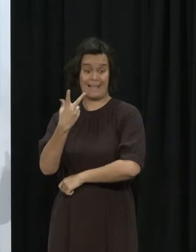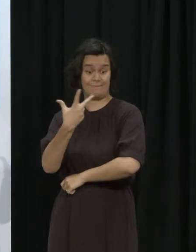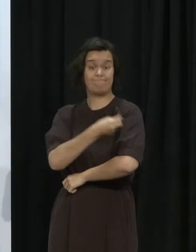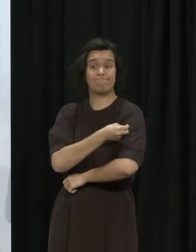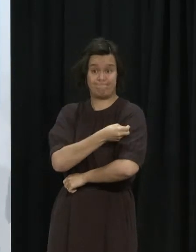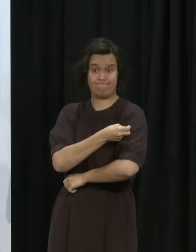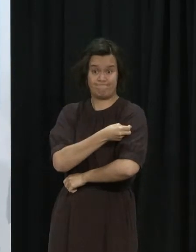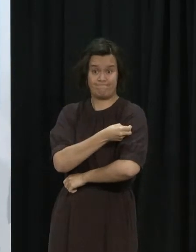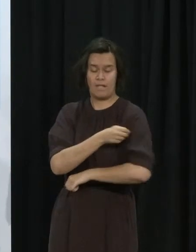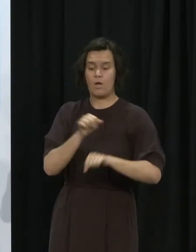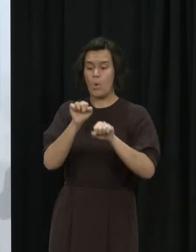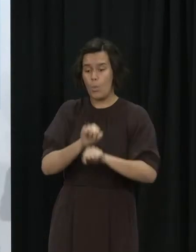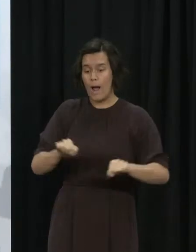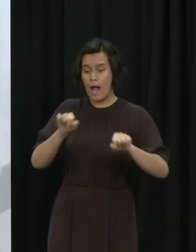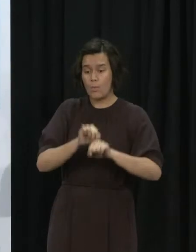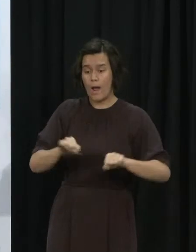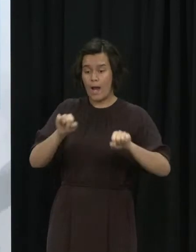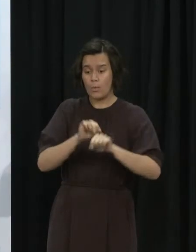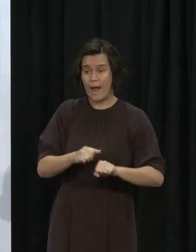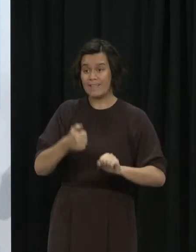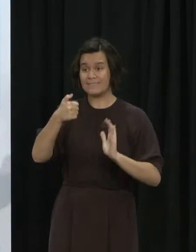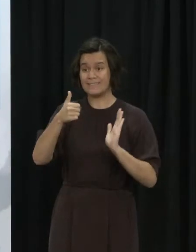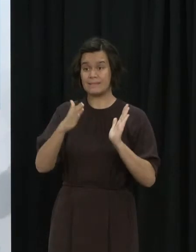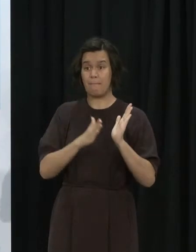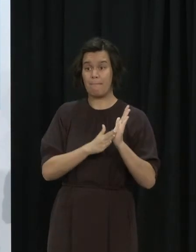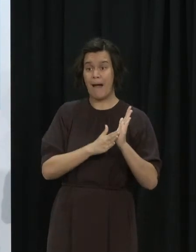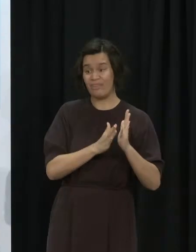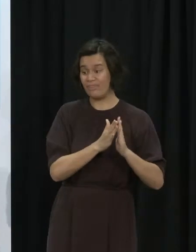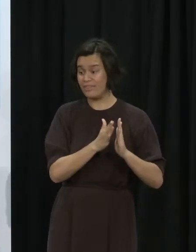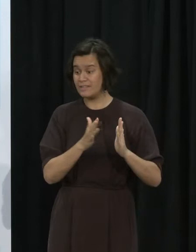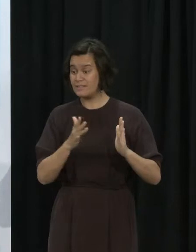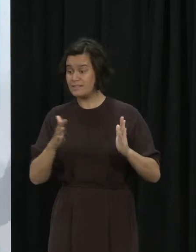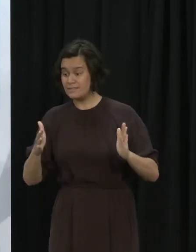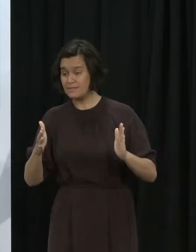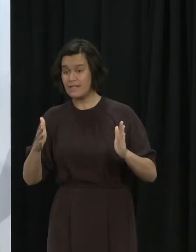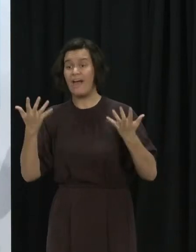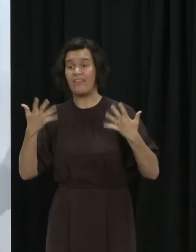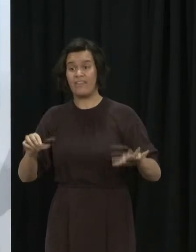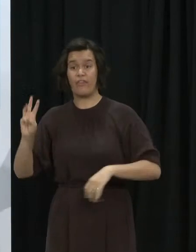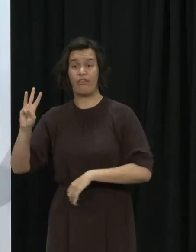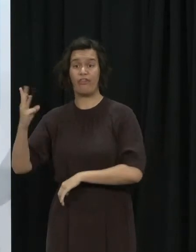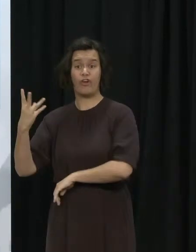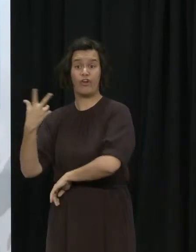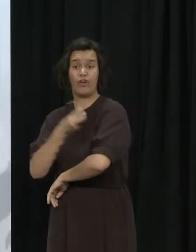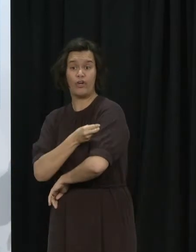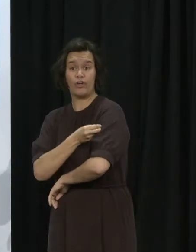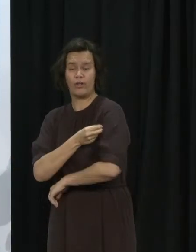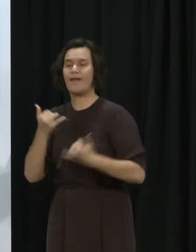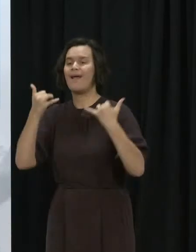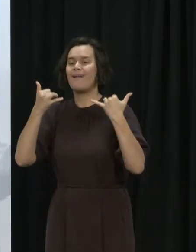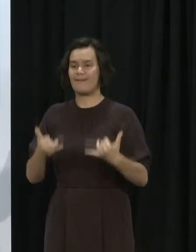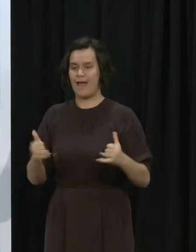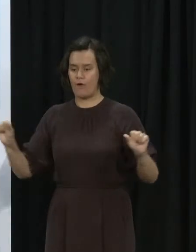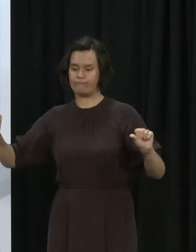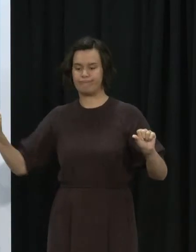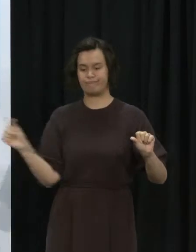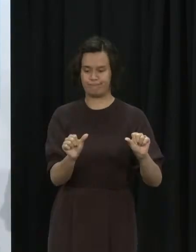kano kano ka whakaiti i te horapa me te kaha o te COVID 19. Ko nga tohutohu mai i ta